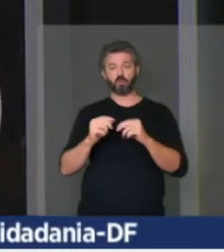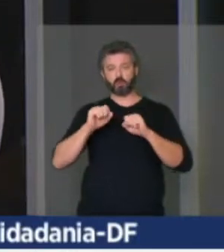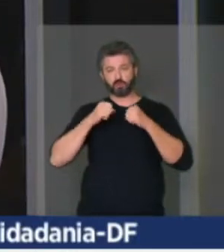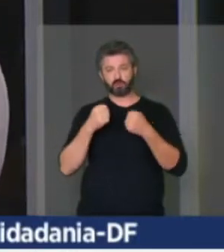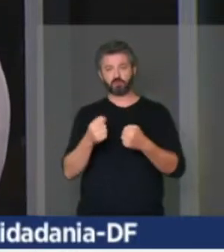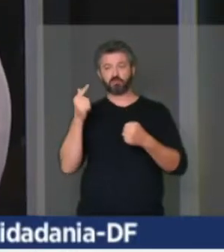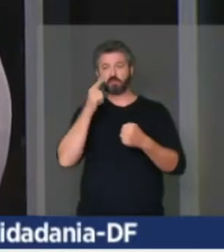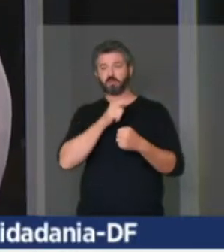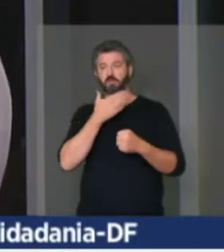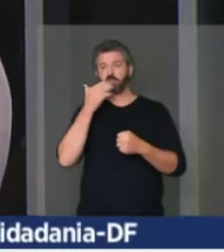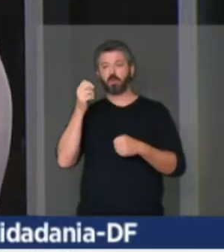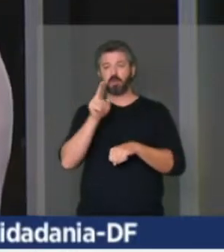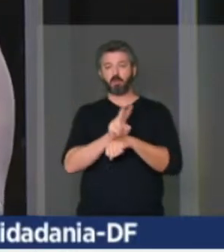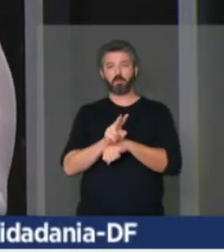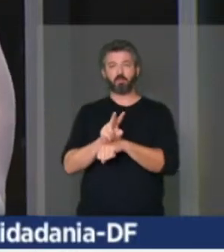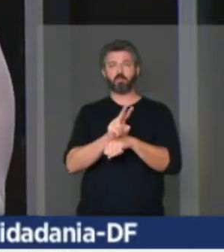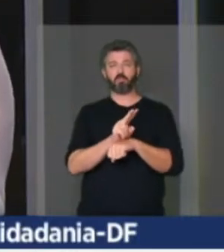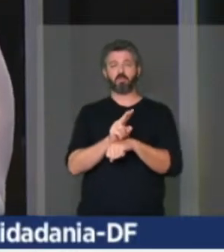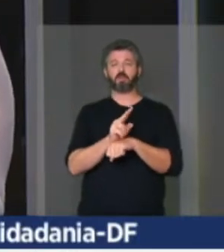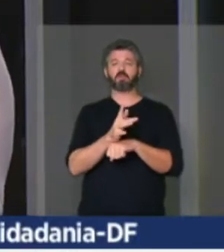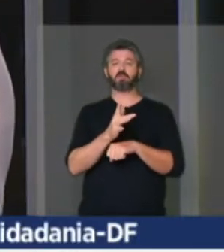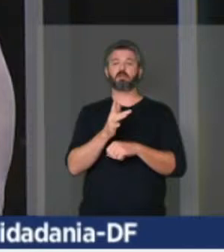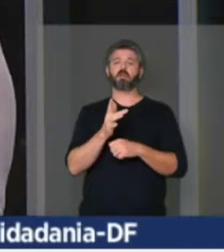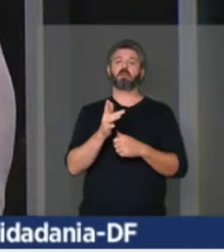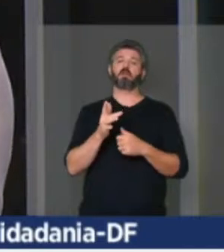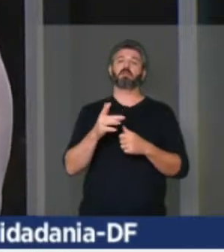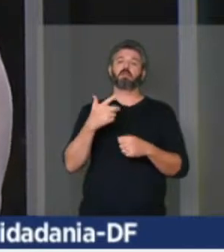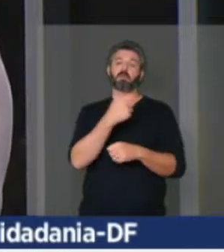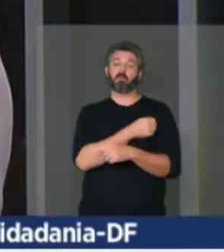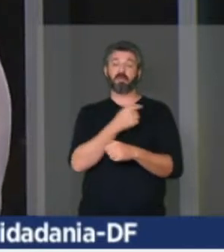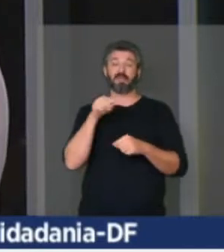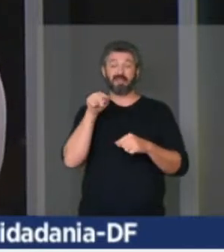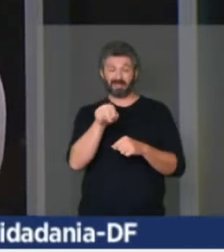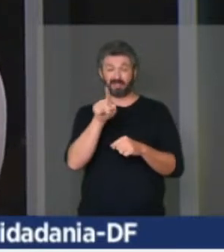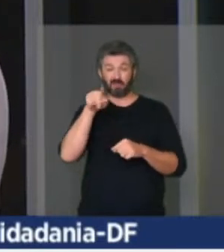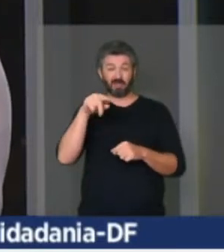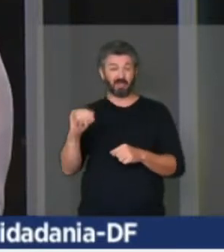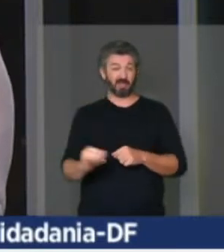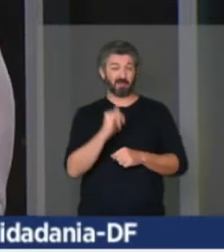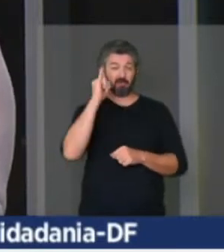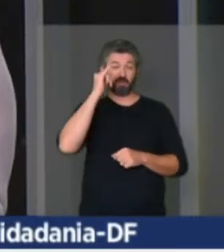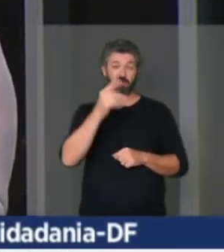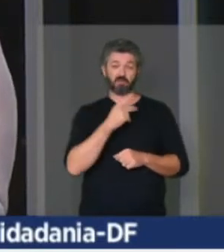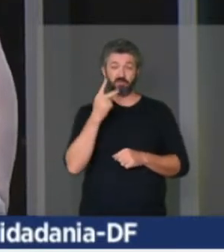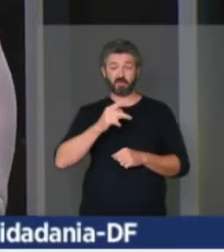IMPORTANTE LEMBRAR QUE, EM JULHO DESSE ANO, O MINISTÉRIO DA SAÚDE VOLTOU A INCLUIR AS GRÁVIDAS COMO PÚBLICO